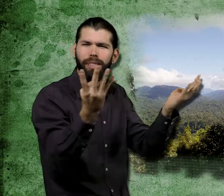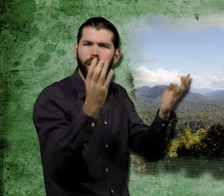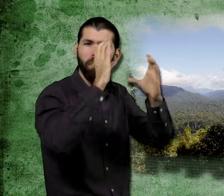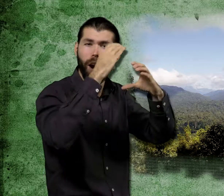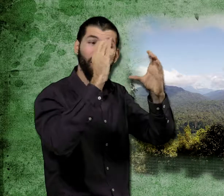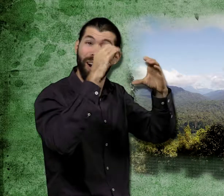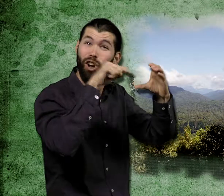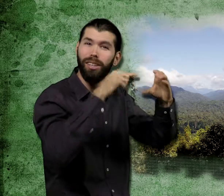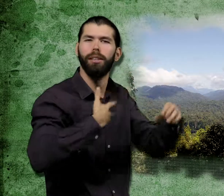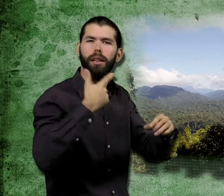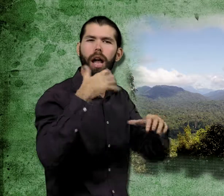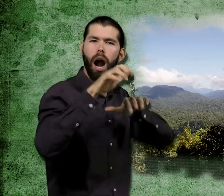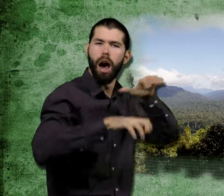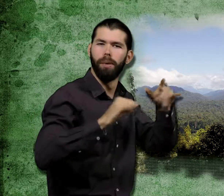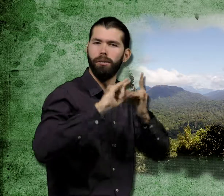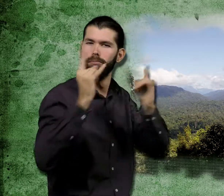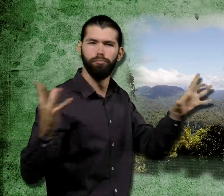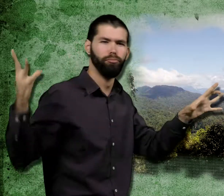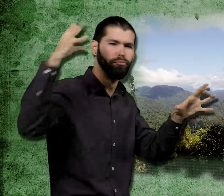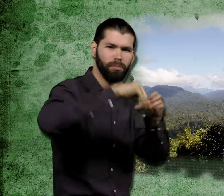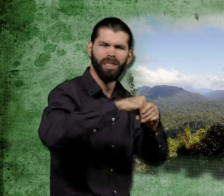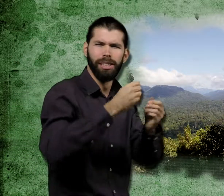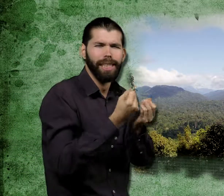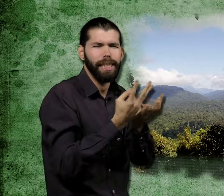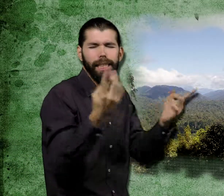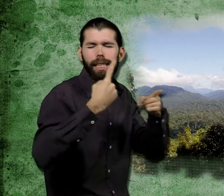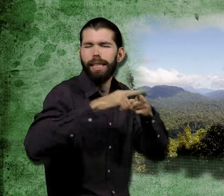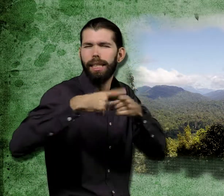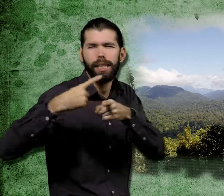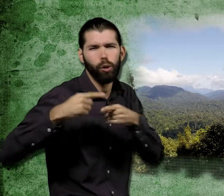i per la seva riquesa en diversitat biològica.